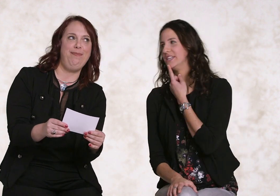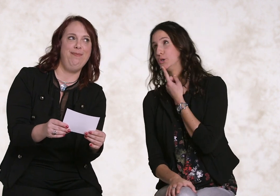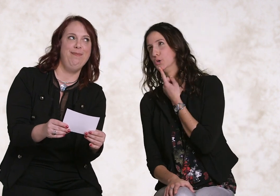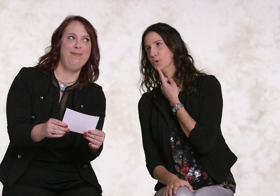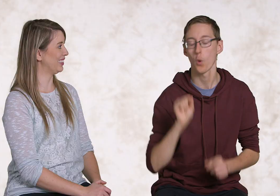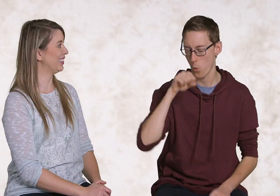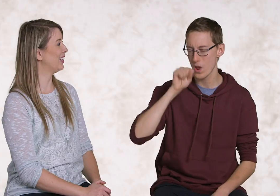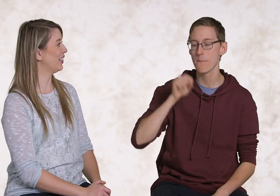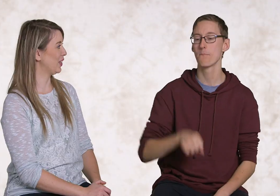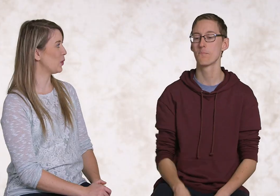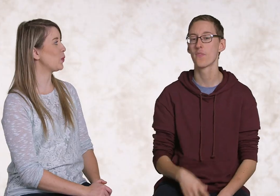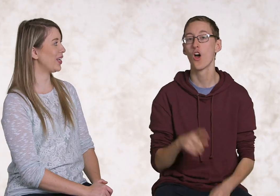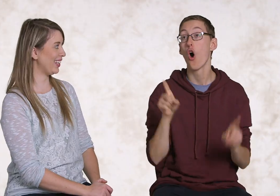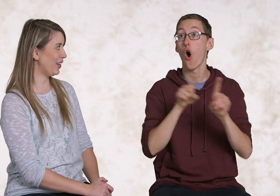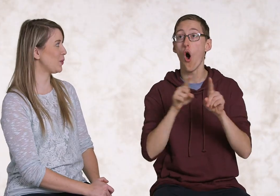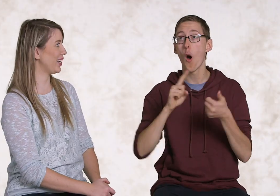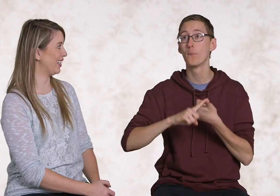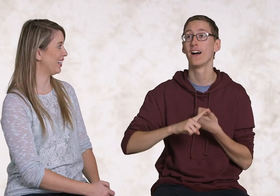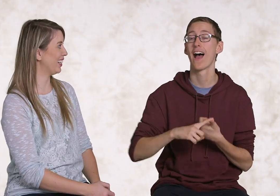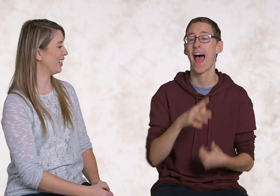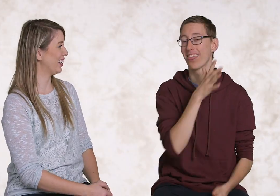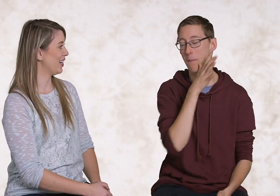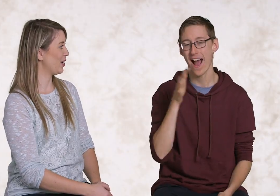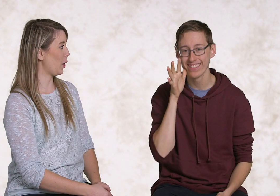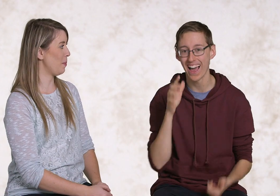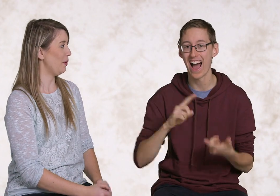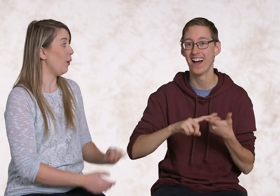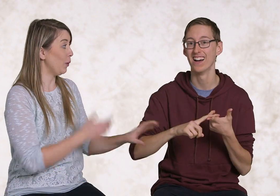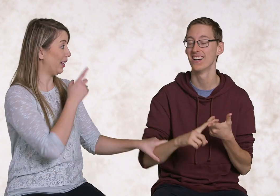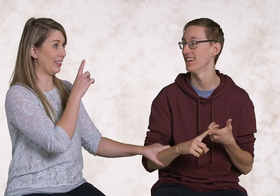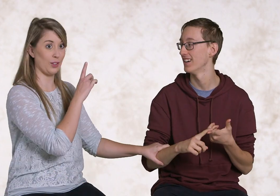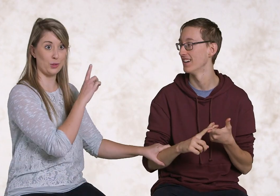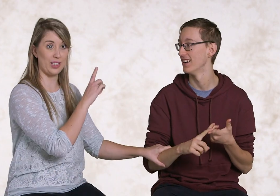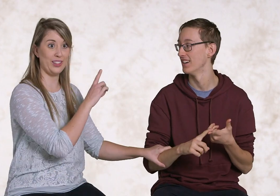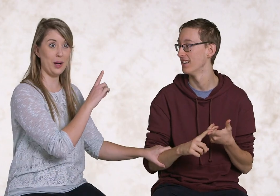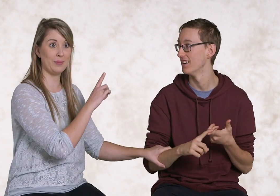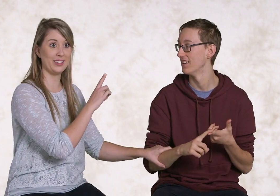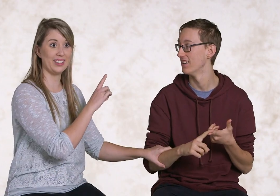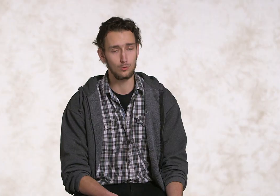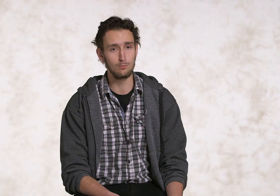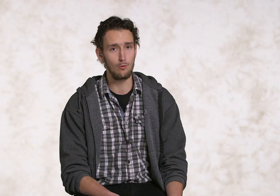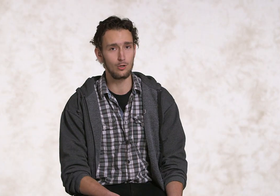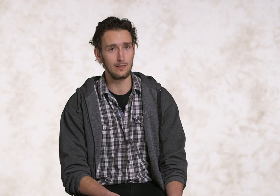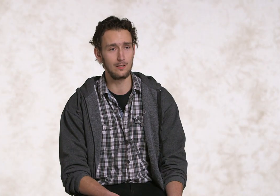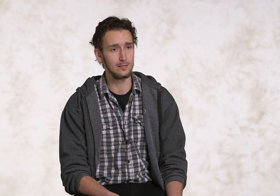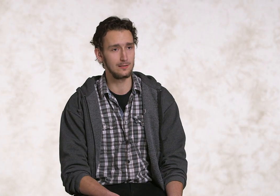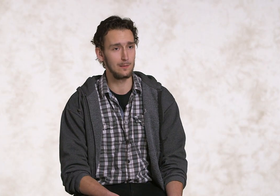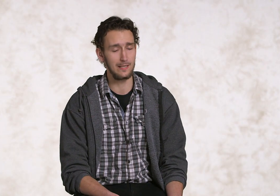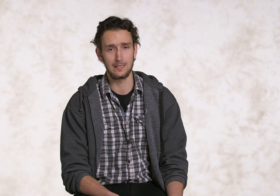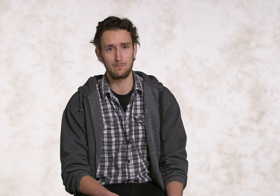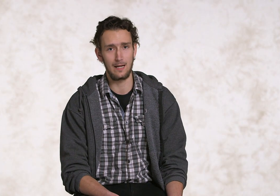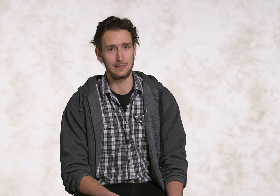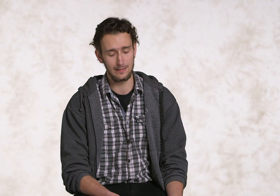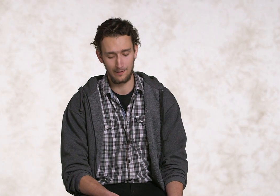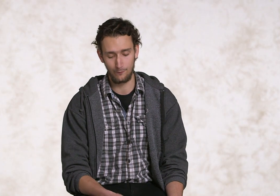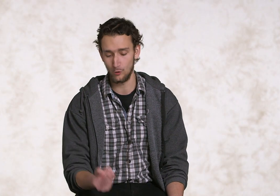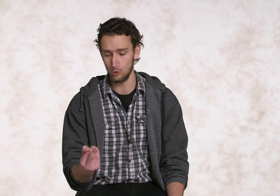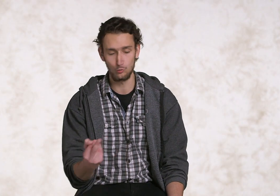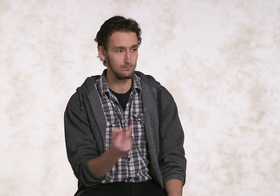Euh... on le dit-tu? (interprète): Oui, oui! Comme... Oh! Est-ce qu'il faut que je les nomme? Tout le monde connaît le signe principal qui est fuck you.